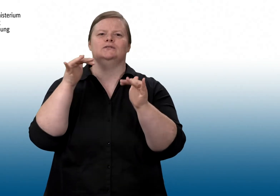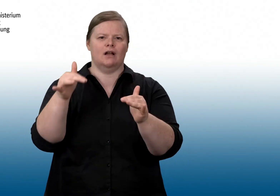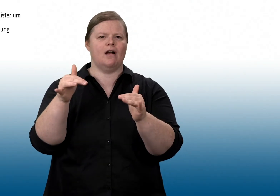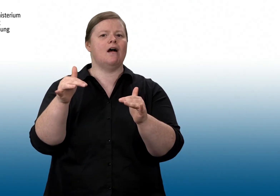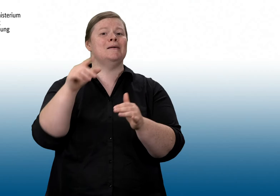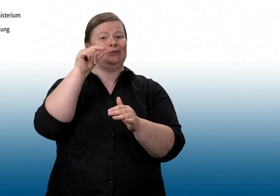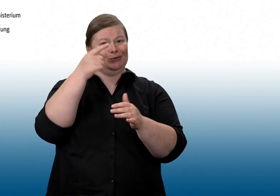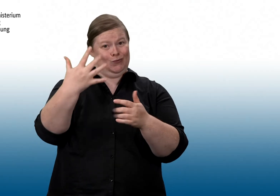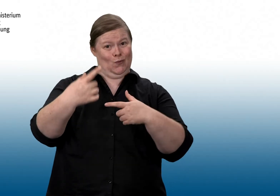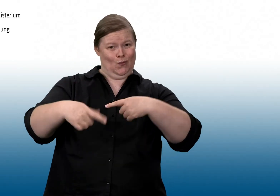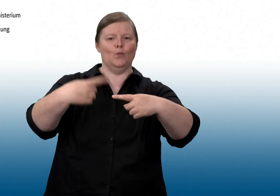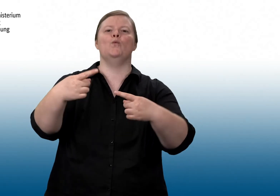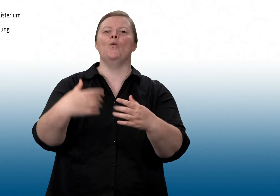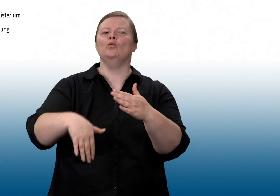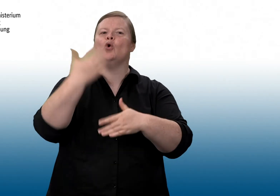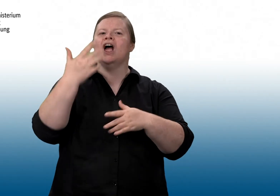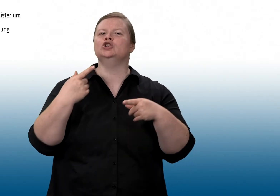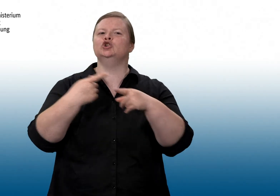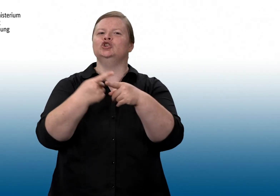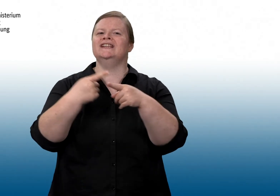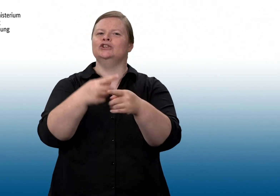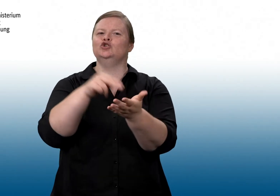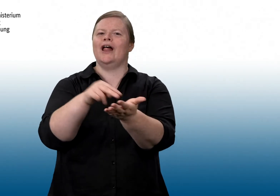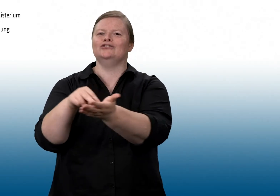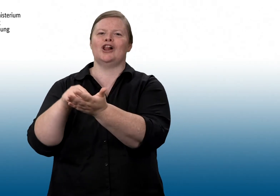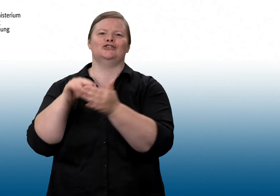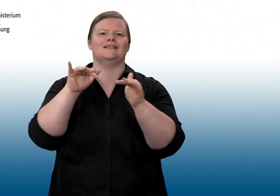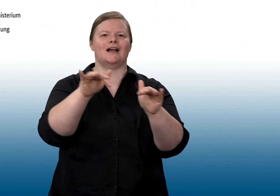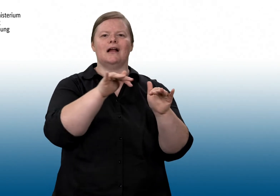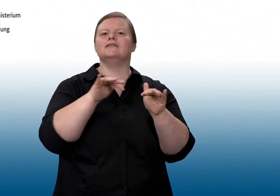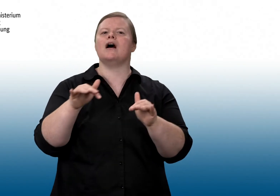schaffen die Zukunftscluster neue Schnittstellen zwischen